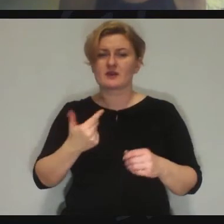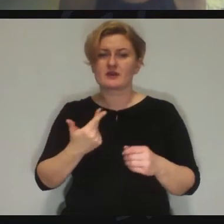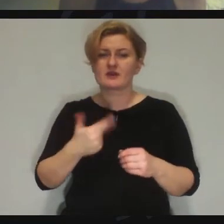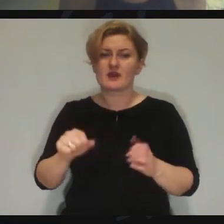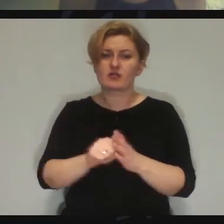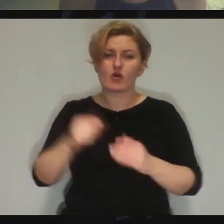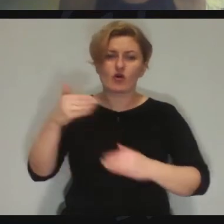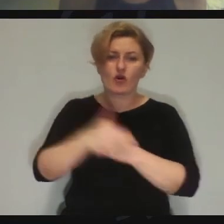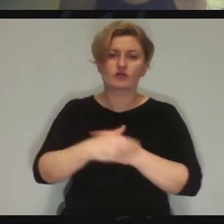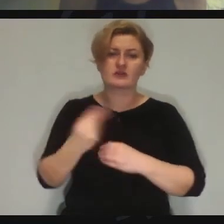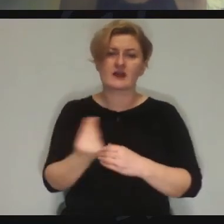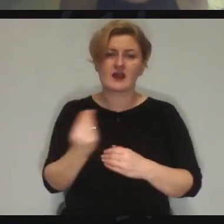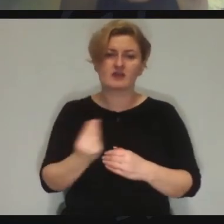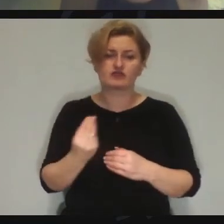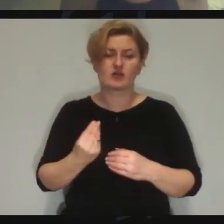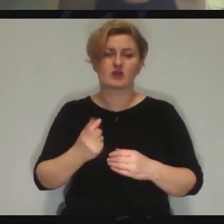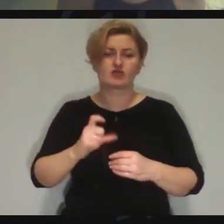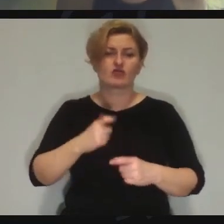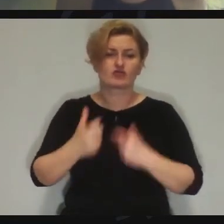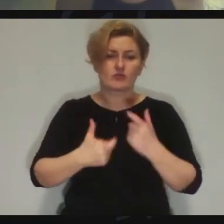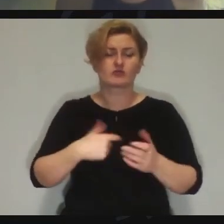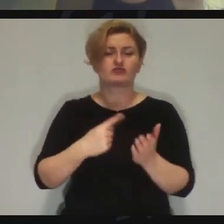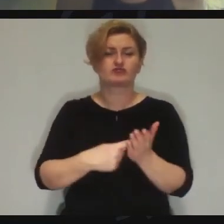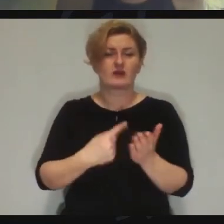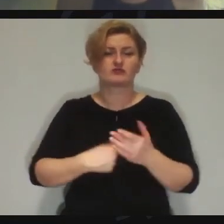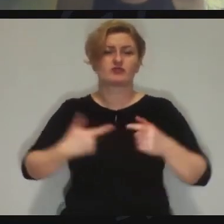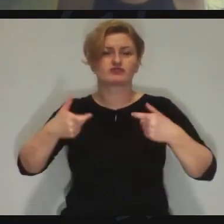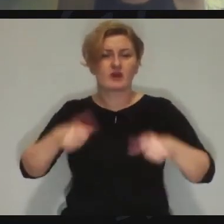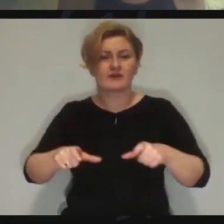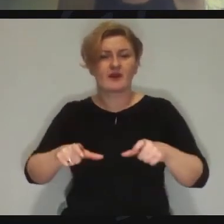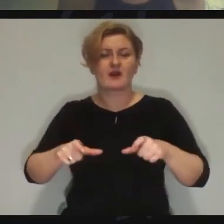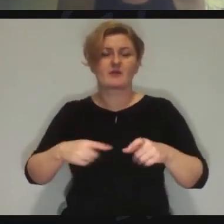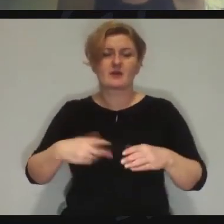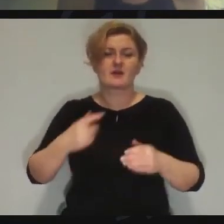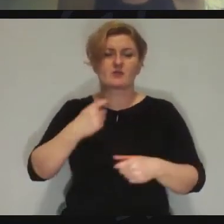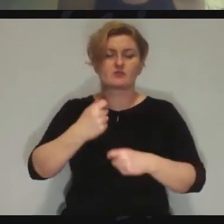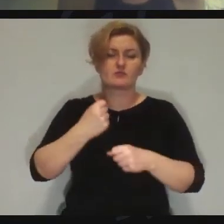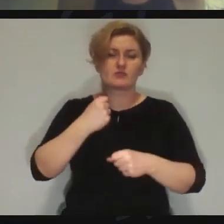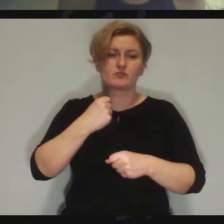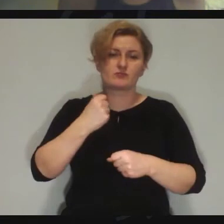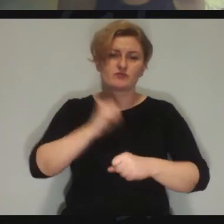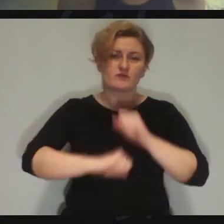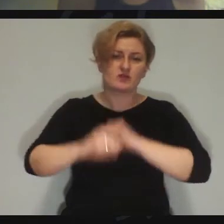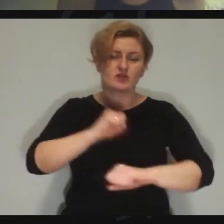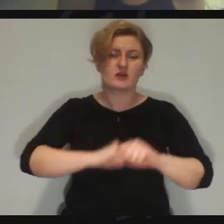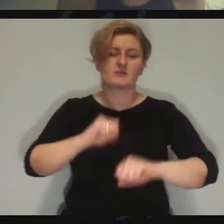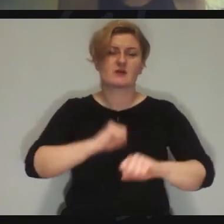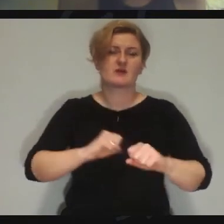to też bardzo często siadamy i pracujemy nad kolejnymi numerami lub solówkami.